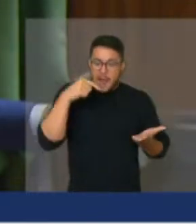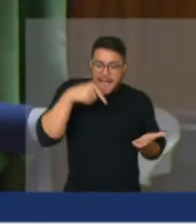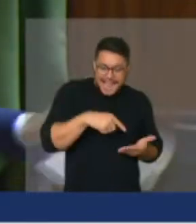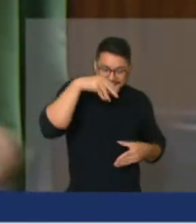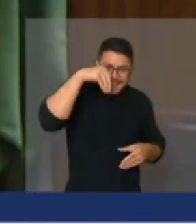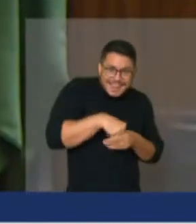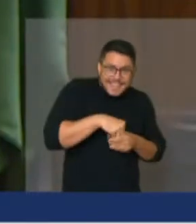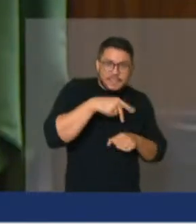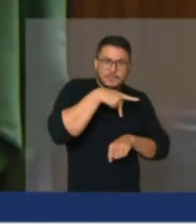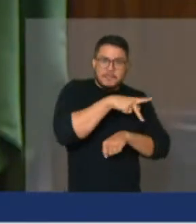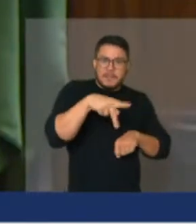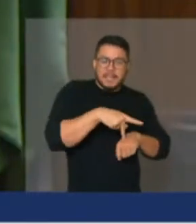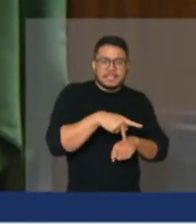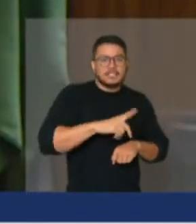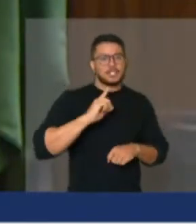DESEMPREGO, PELA FOME, PELA INFLAÇÃO QUE NINGUÉM